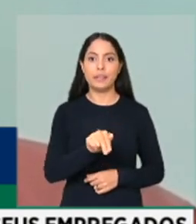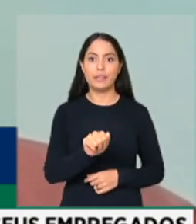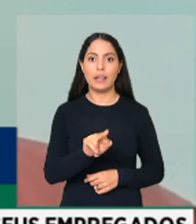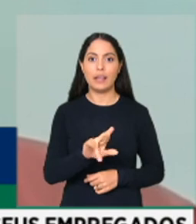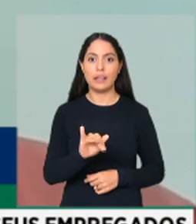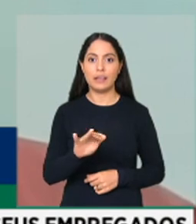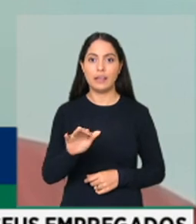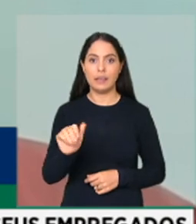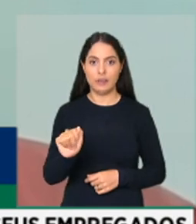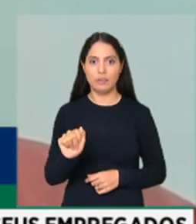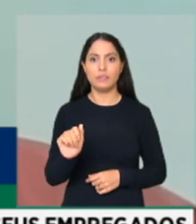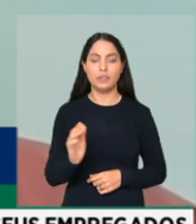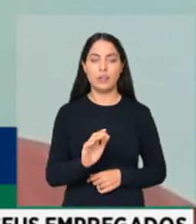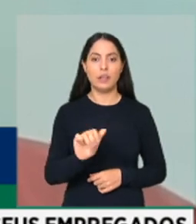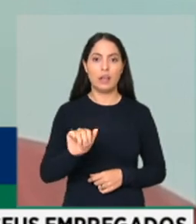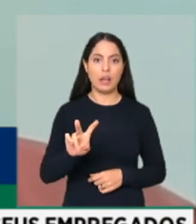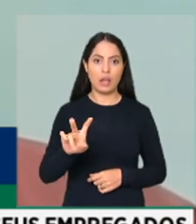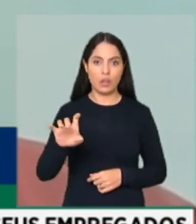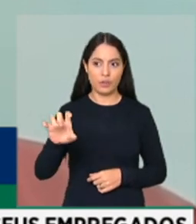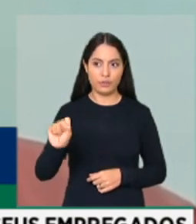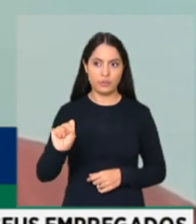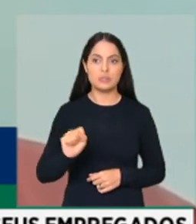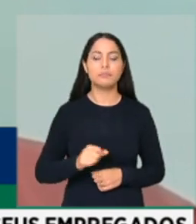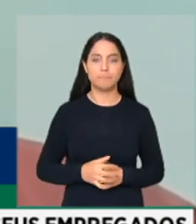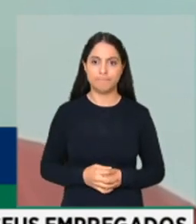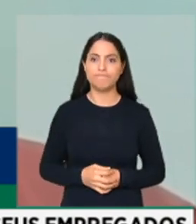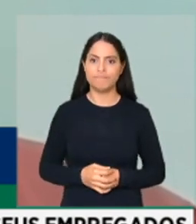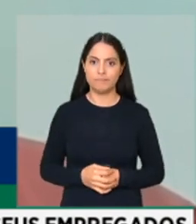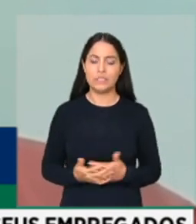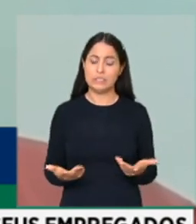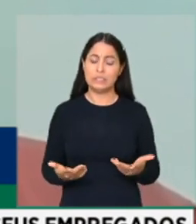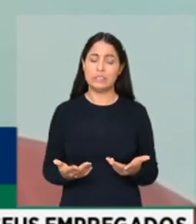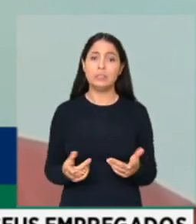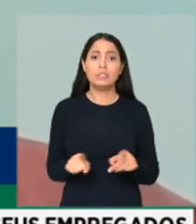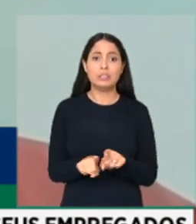NA BAHIA, COM UMA REFINARIA, A PRIMEIRA DO BRASIL, ENTREGUE. E PRESIDENTE, O TRIBUNAL DE CONTAS DA UNIÃO, DEU UM PRAZO